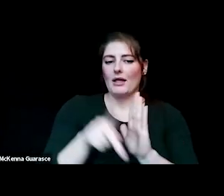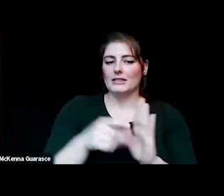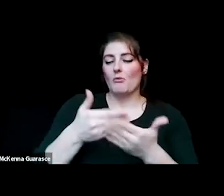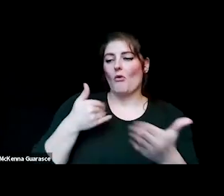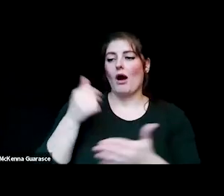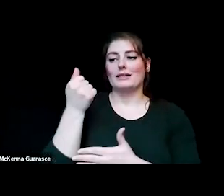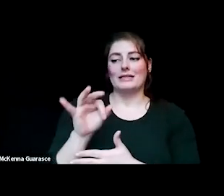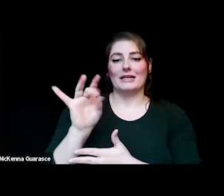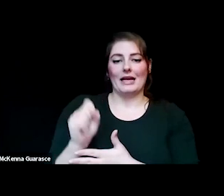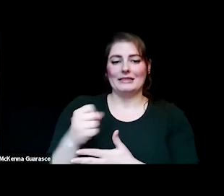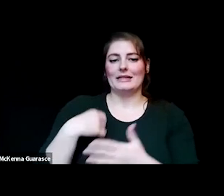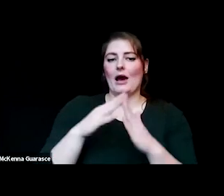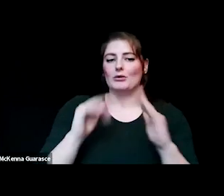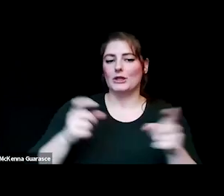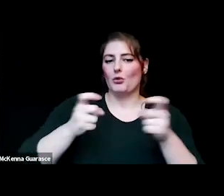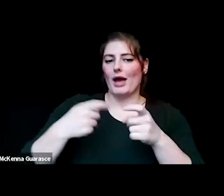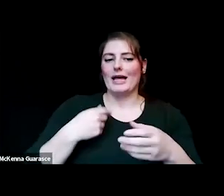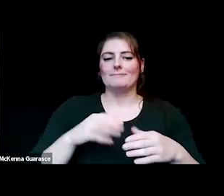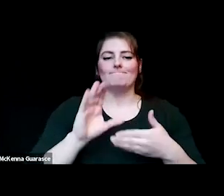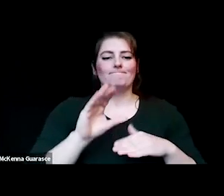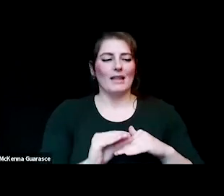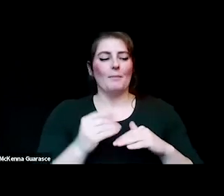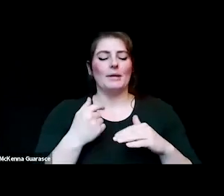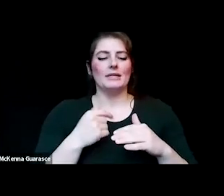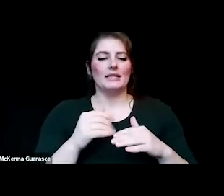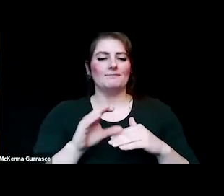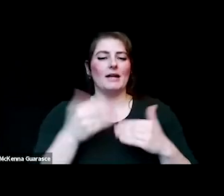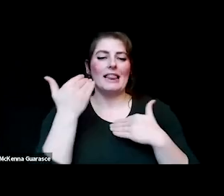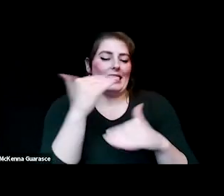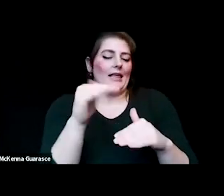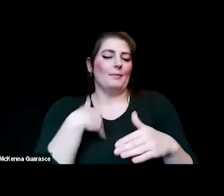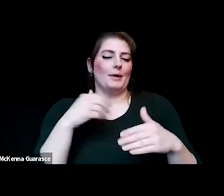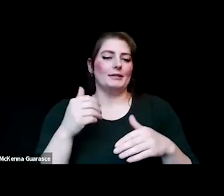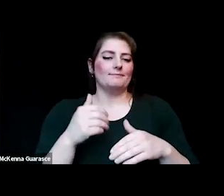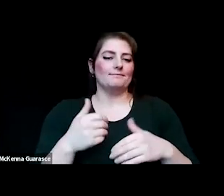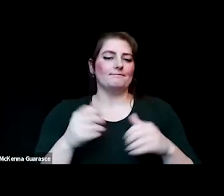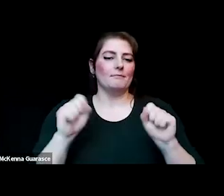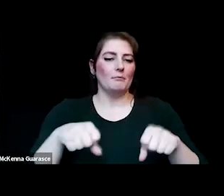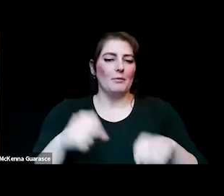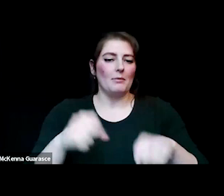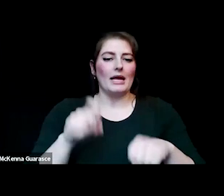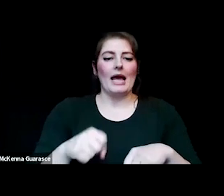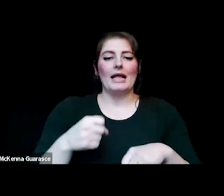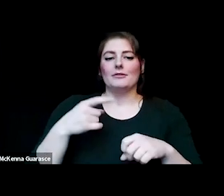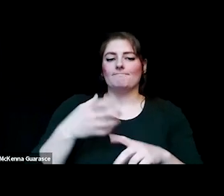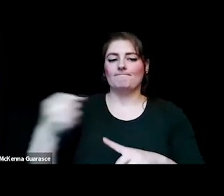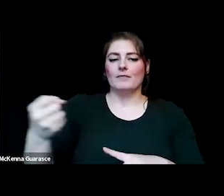las autoridades de vivienda tenían una autoridad limitada para abordar la actividad de drogas en sus propiedades. Los desalojos se basaban en violaciones comunes del contrato de arrendamiento,